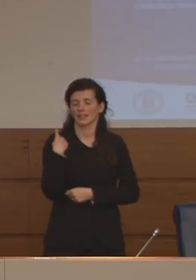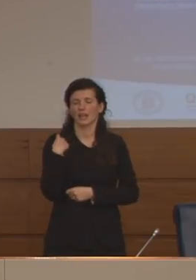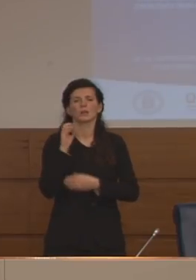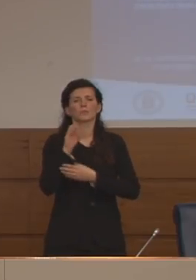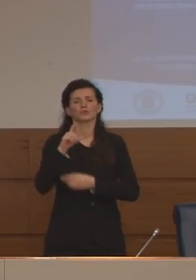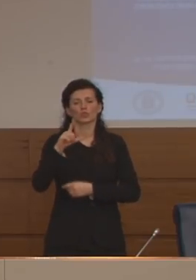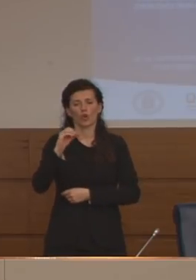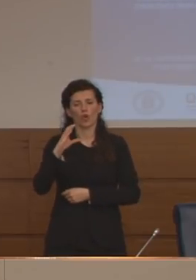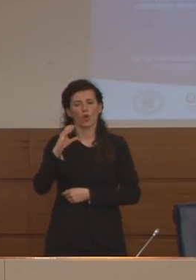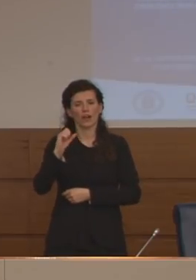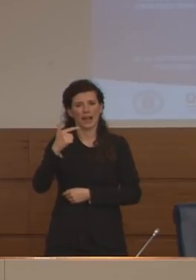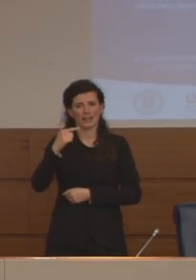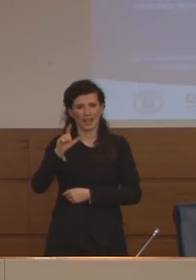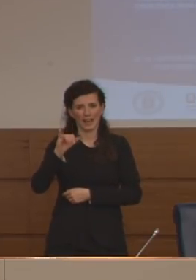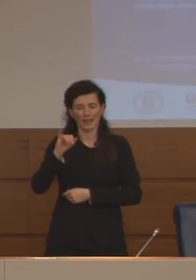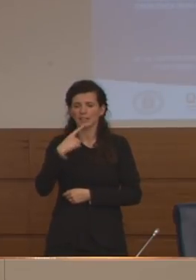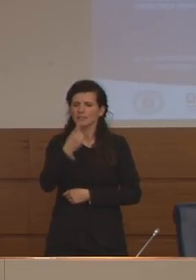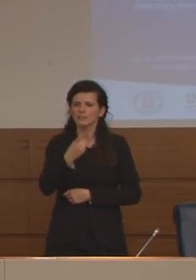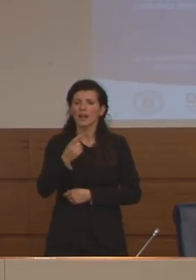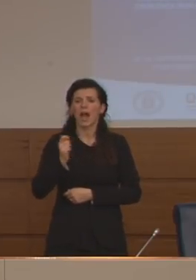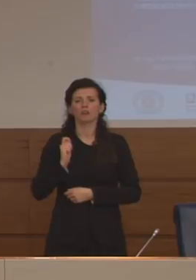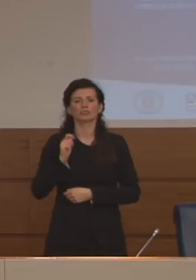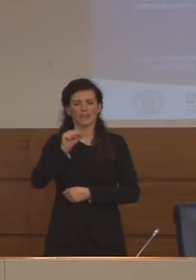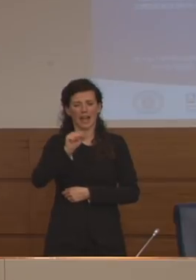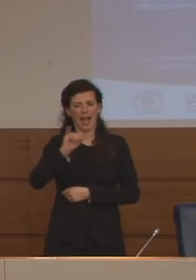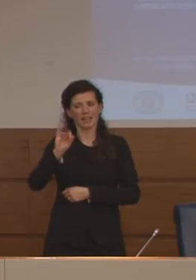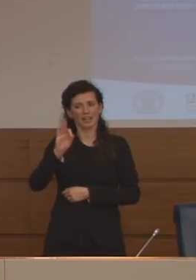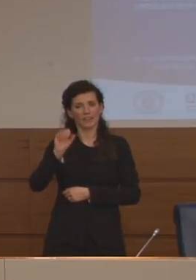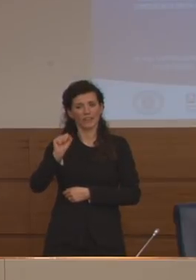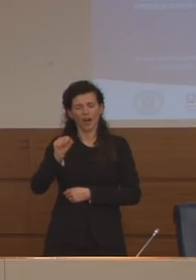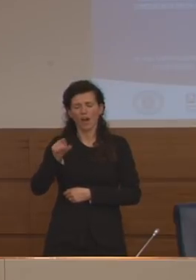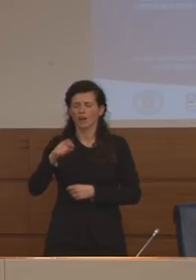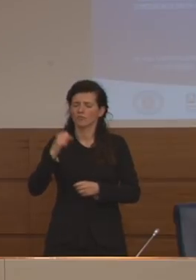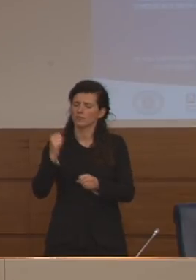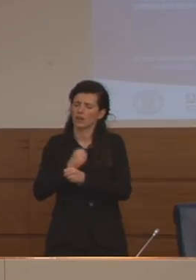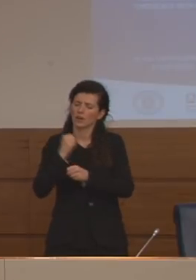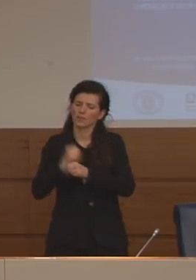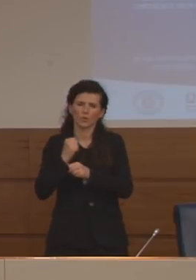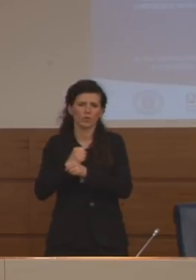facendo un lavoro splendido di coordinamento ed anche di grande